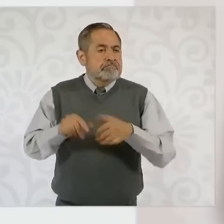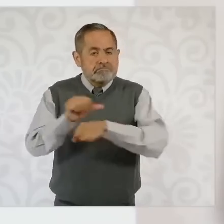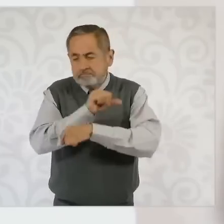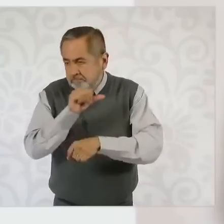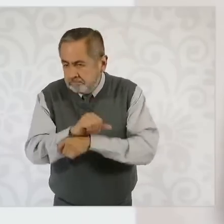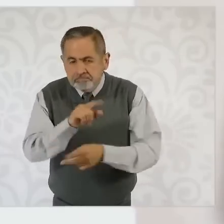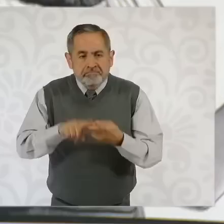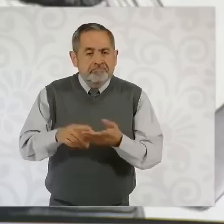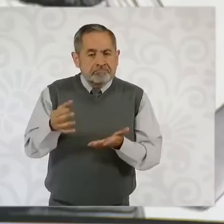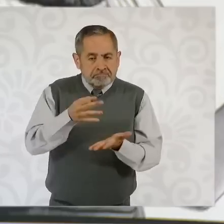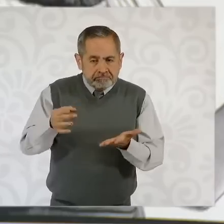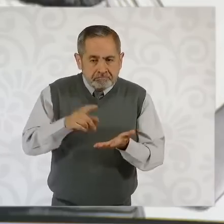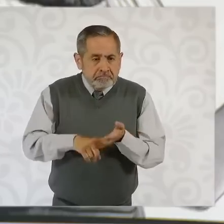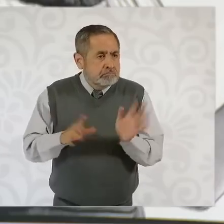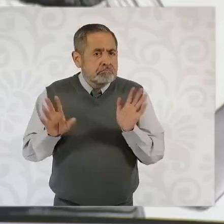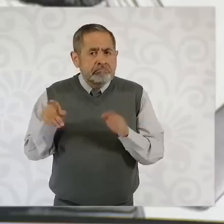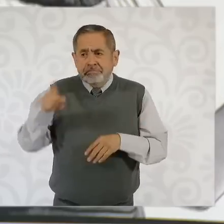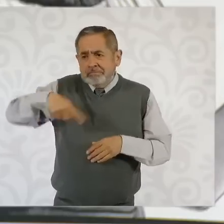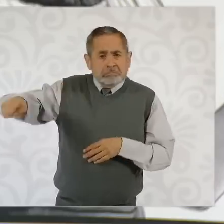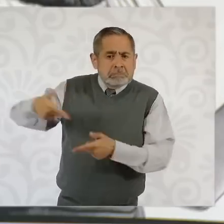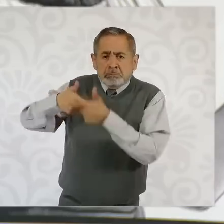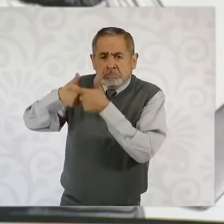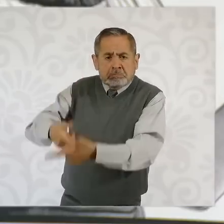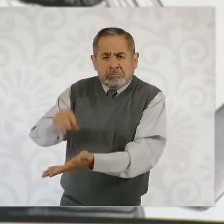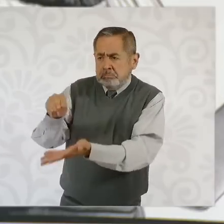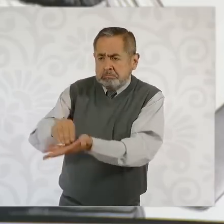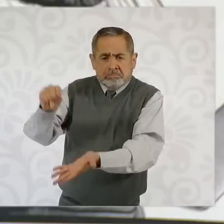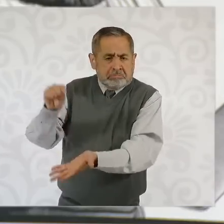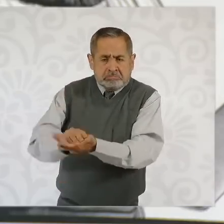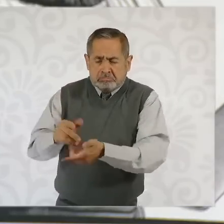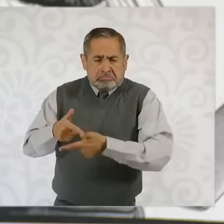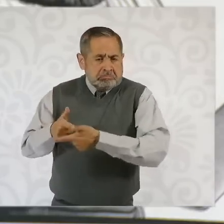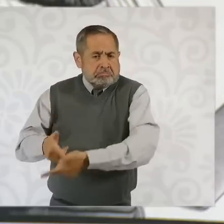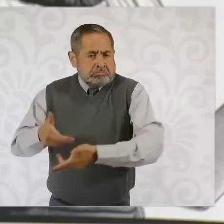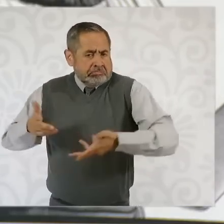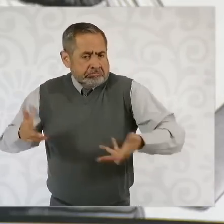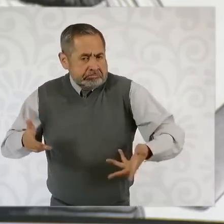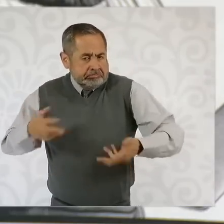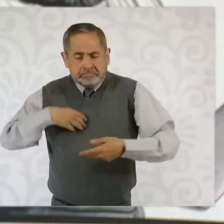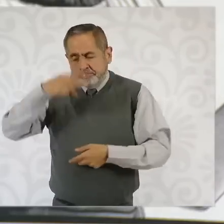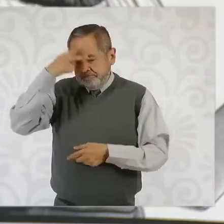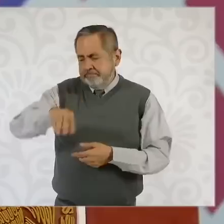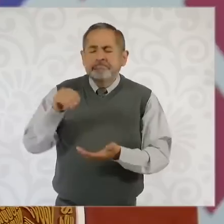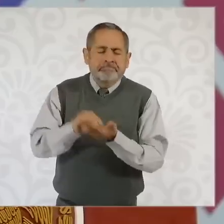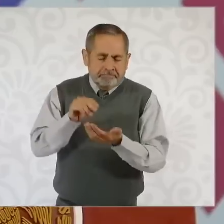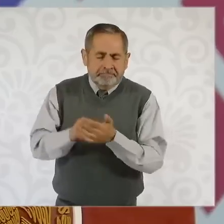y esas inversiones siguen entonces la inversión en México va a seguir y obviamente pues en este